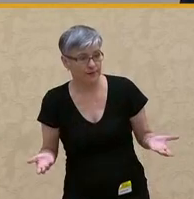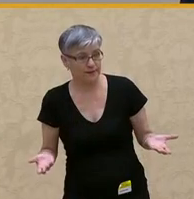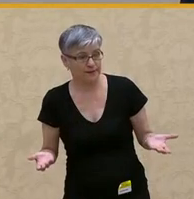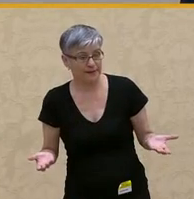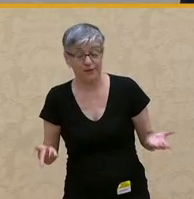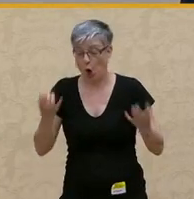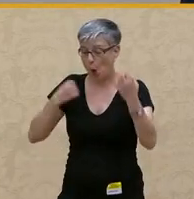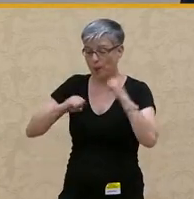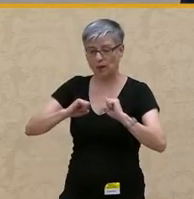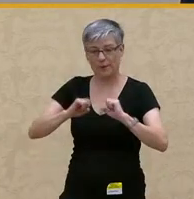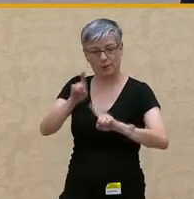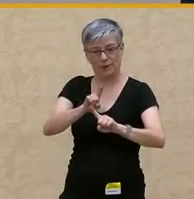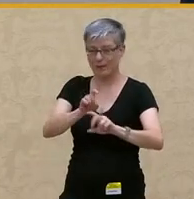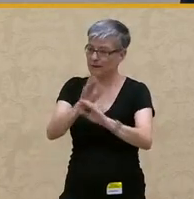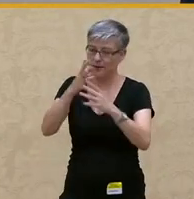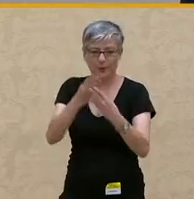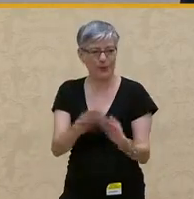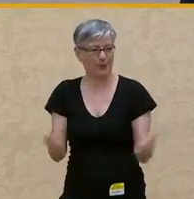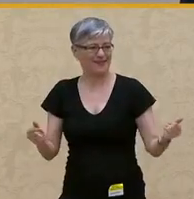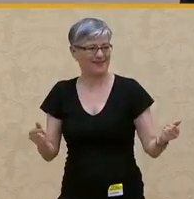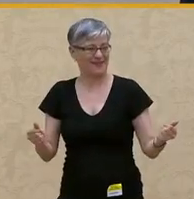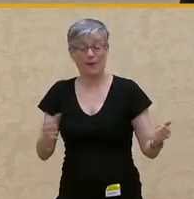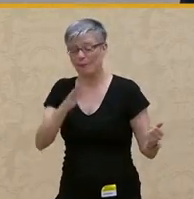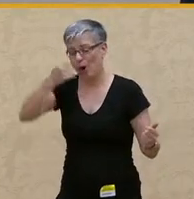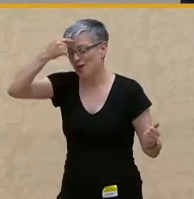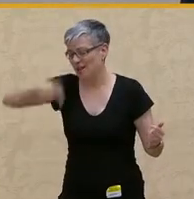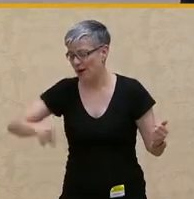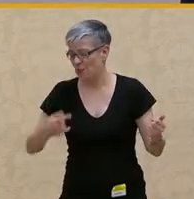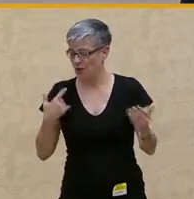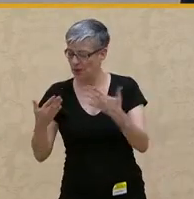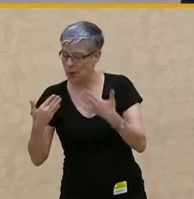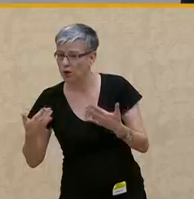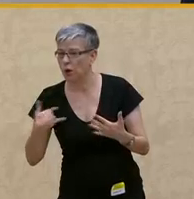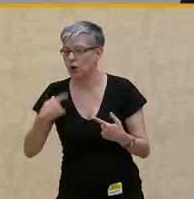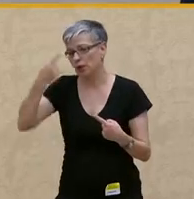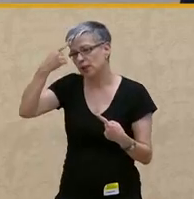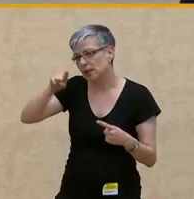comportamiento porque sabe de qué estamos hablando, está informado, está comunicado,